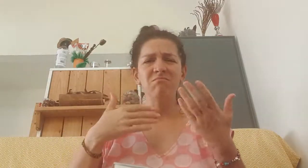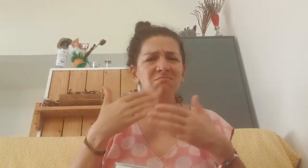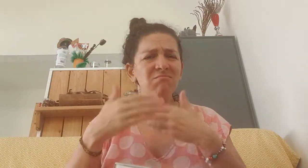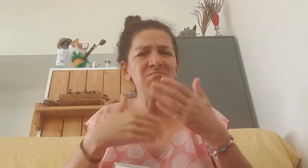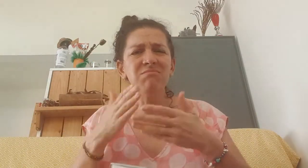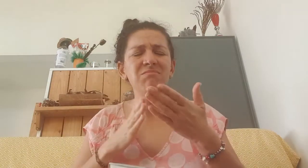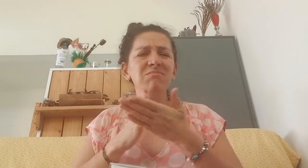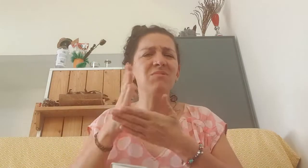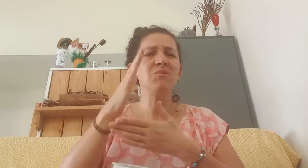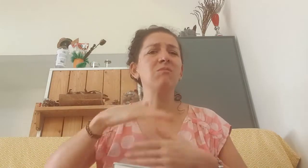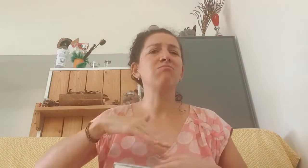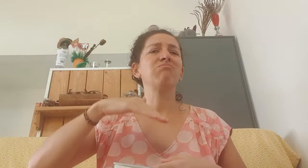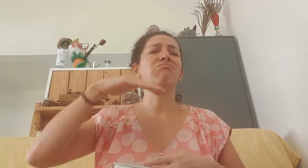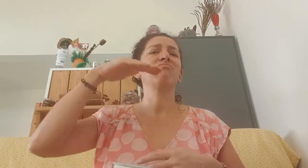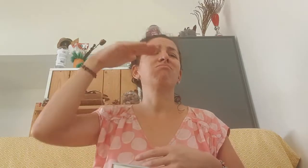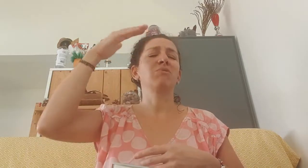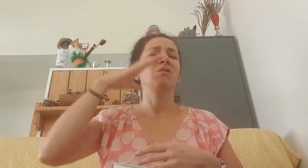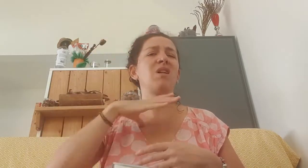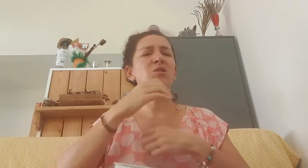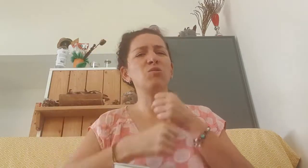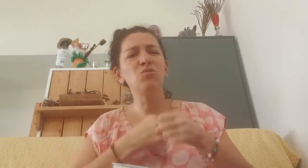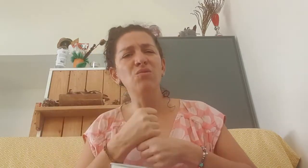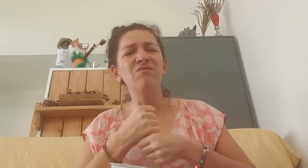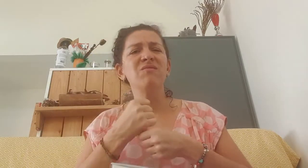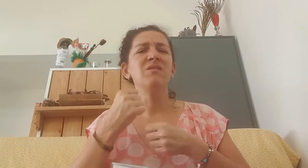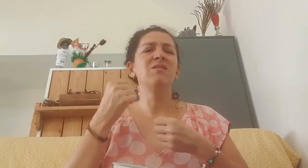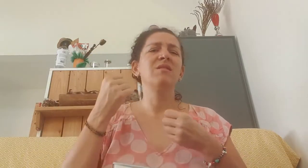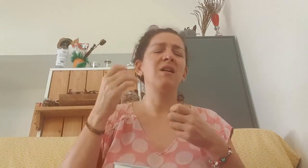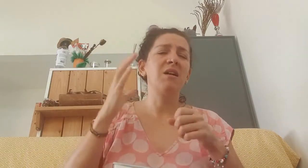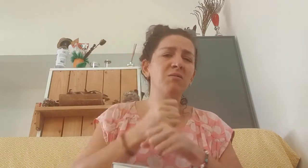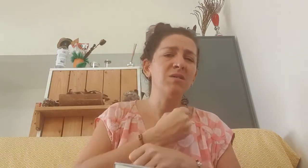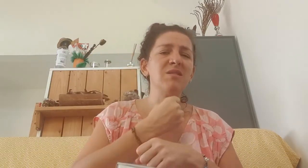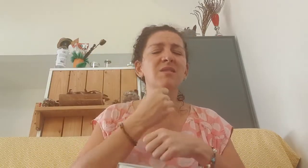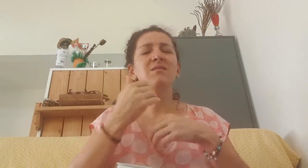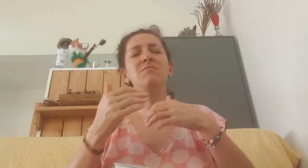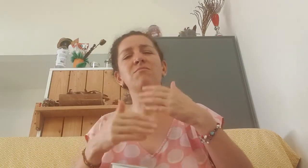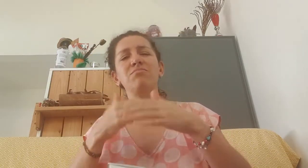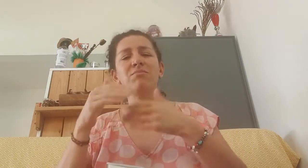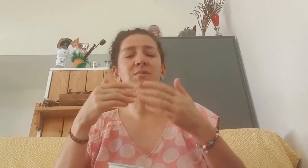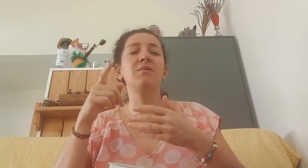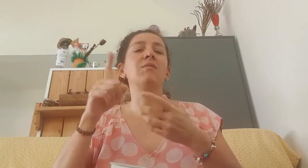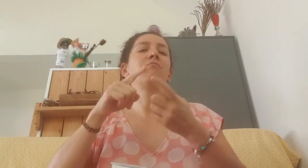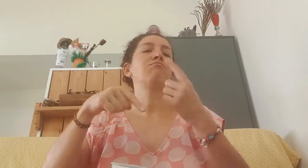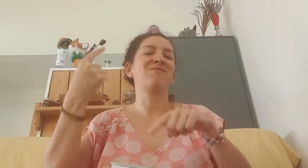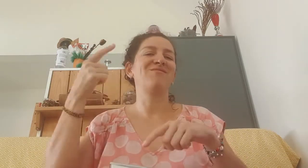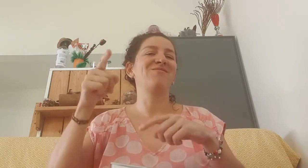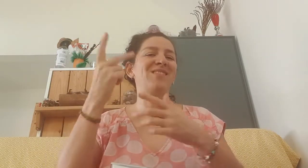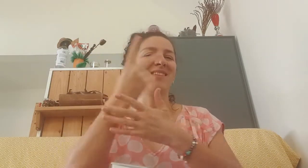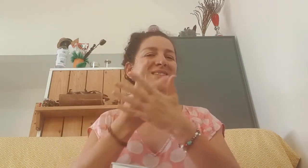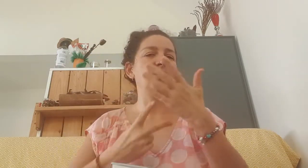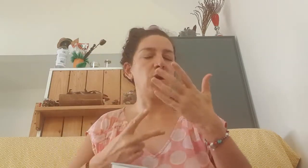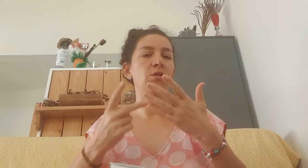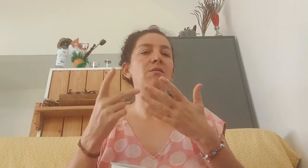il regarde son parcours, ses souffrances, ses réussites. Puis il devient dessinateur,